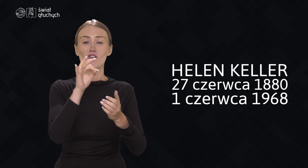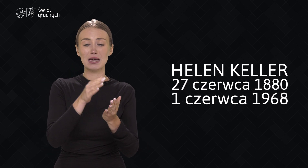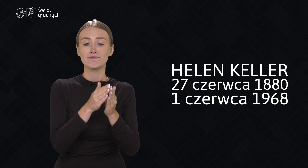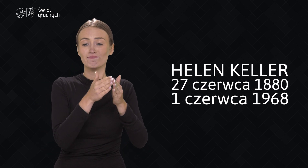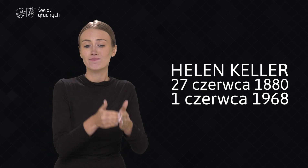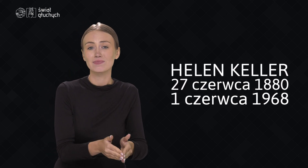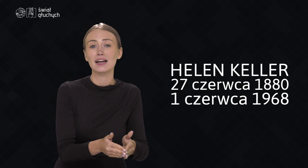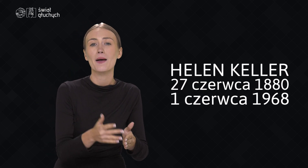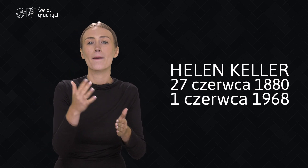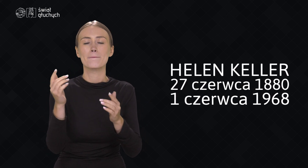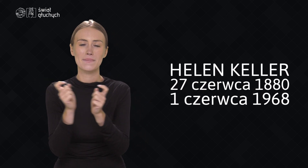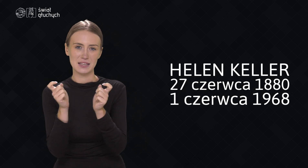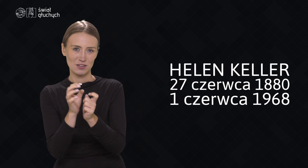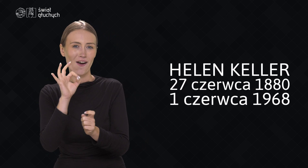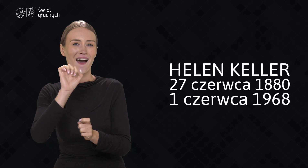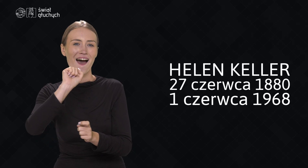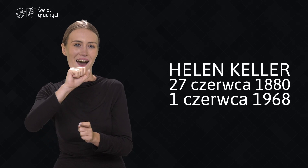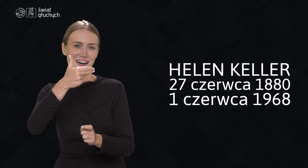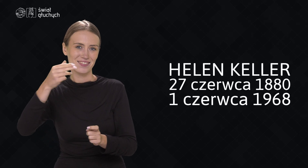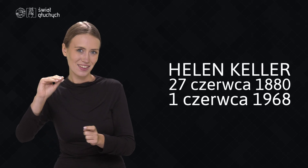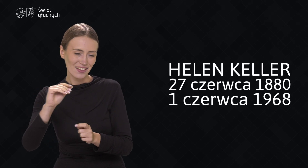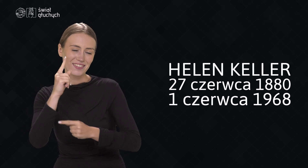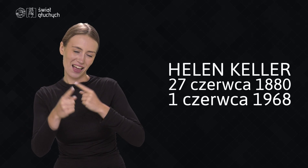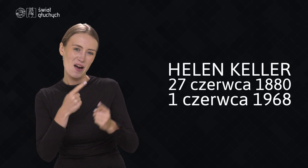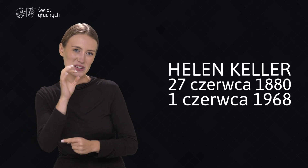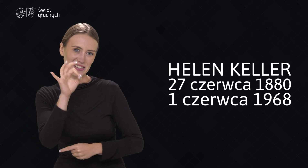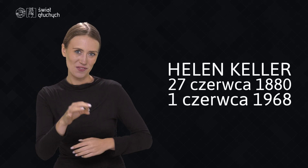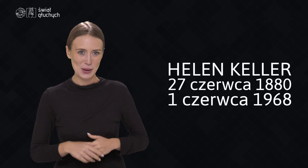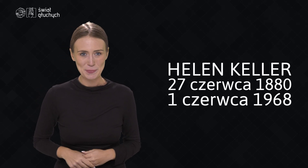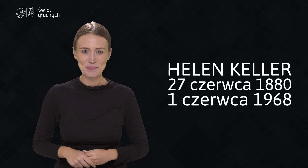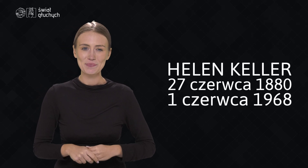i została pochowana u boku Anne Sullivan, która towarzyszyła jej przez większość życia.